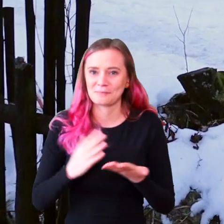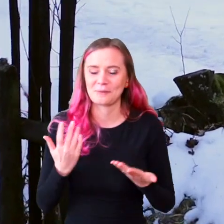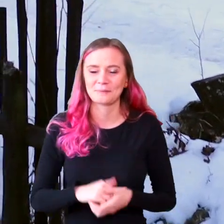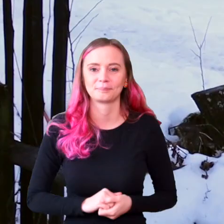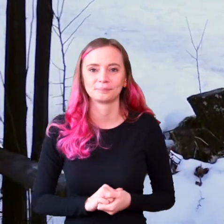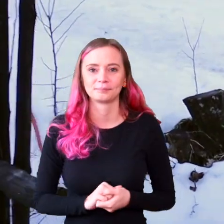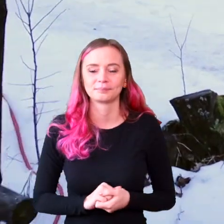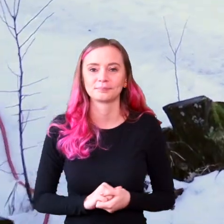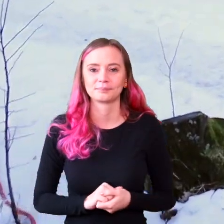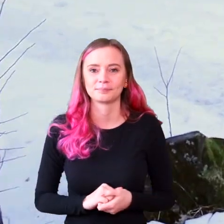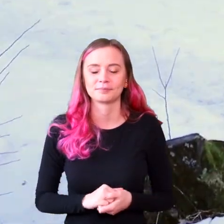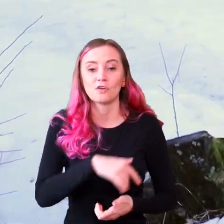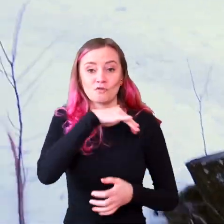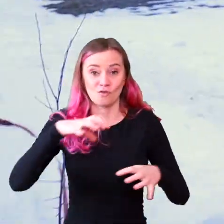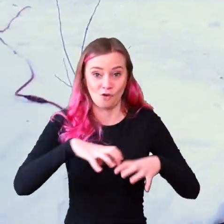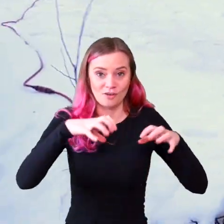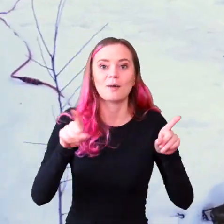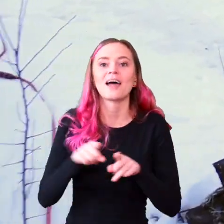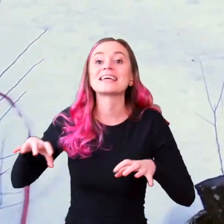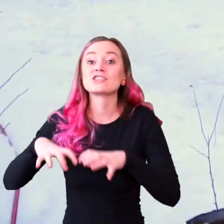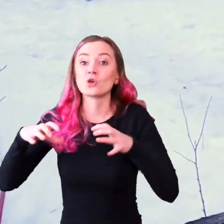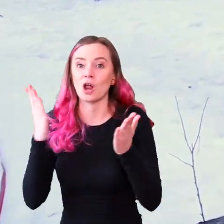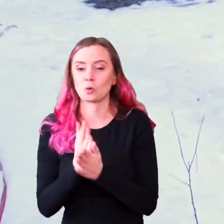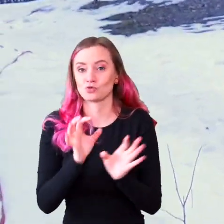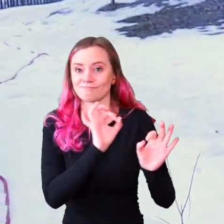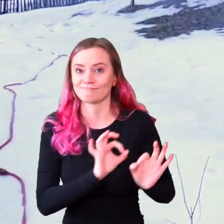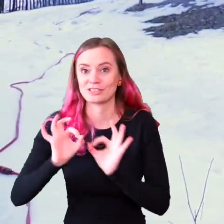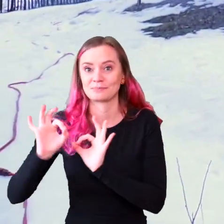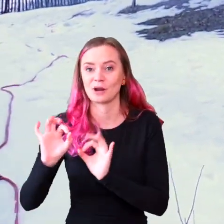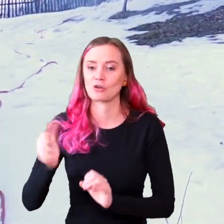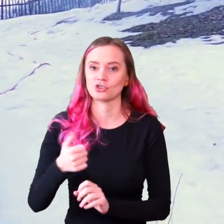Naše vířivka se už chystá a bude připravená za hoďku.